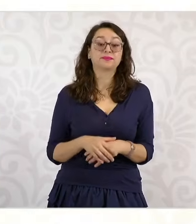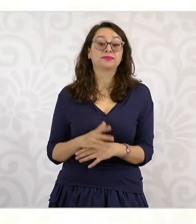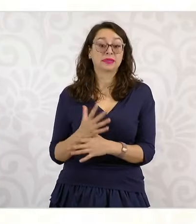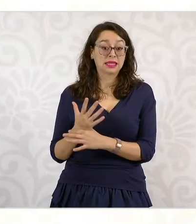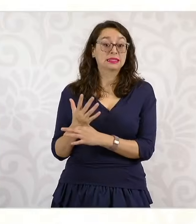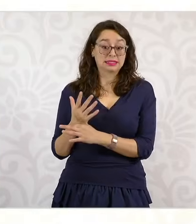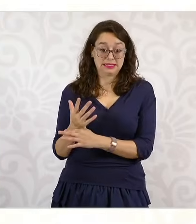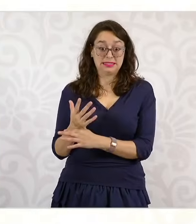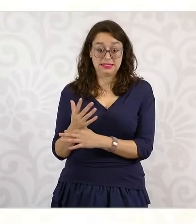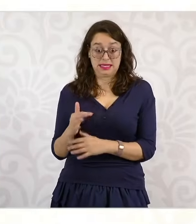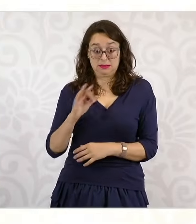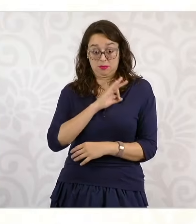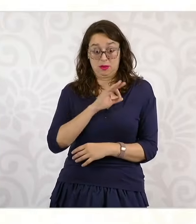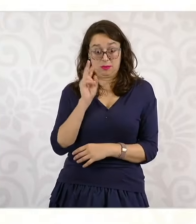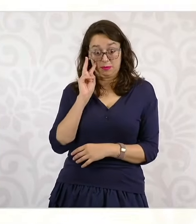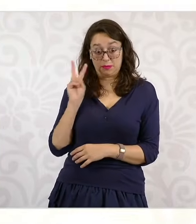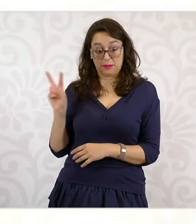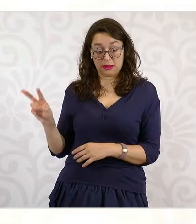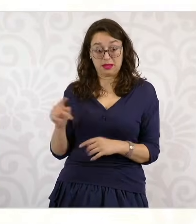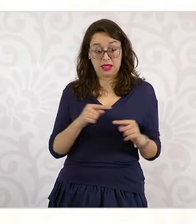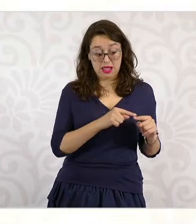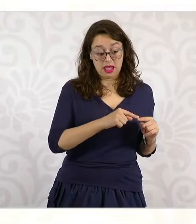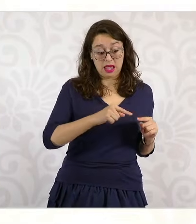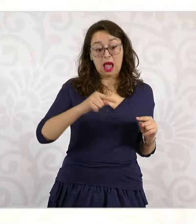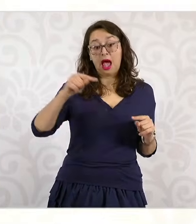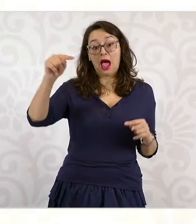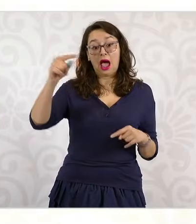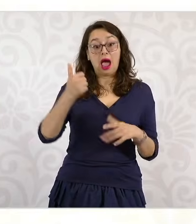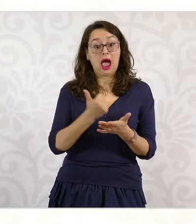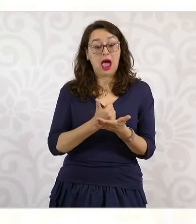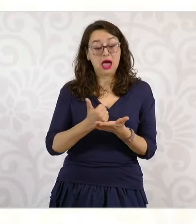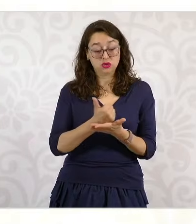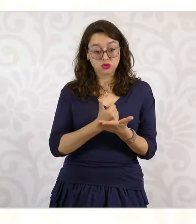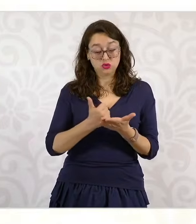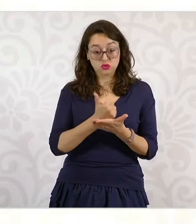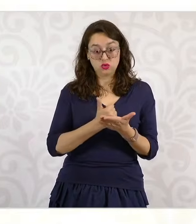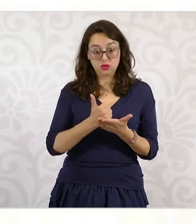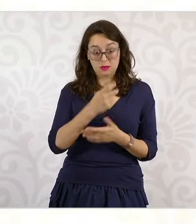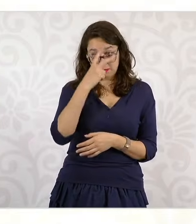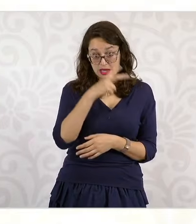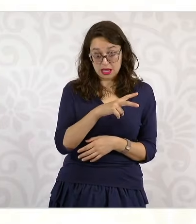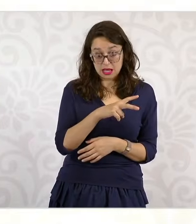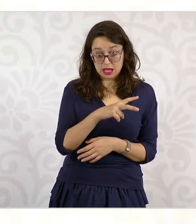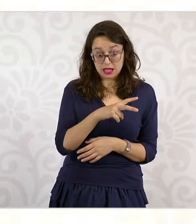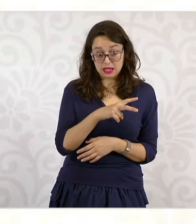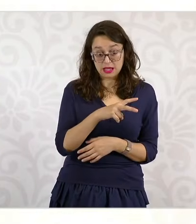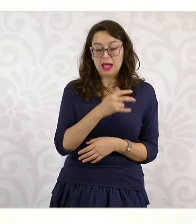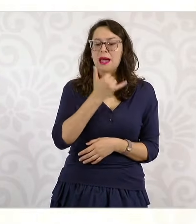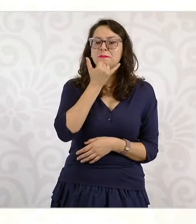es la azul clara, que es la mayor desde luego de la los no perdón de tengo que verlo desde aquí de